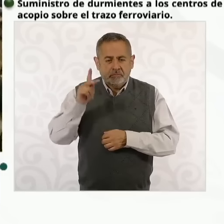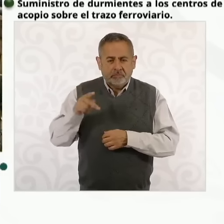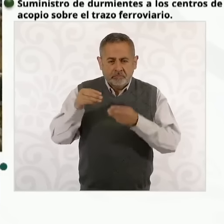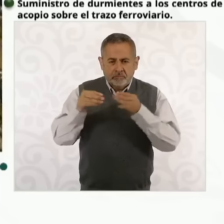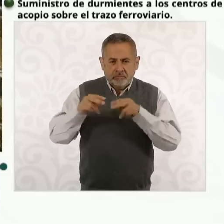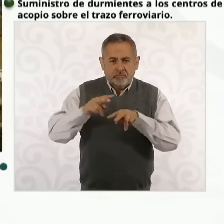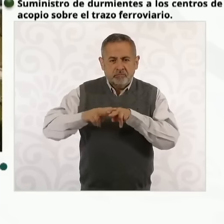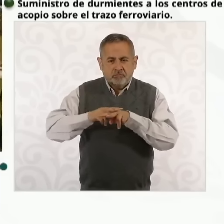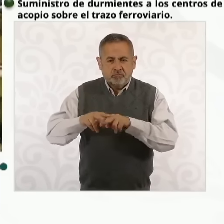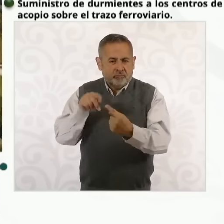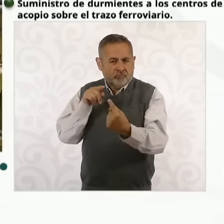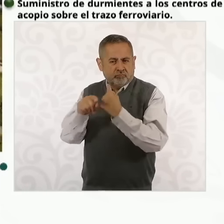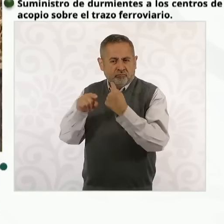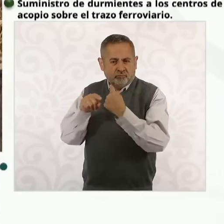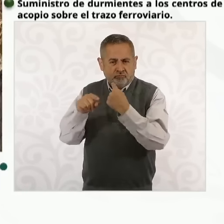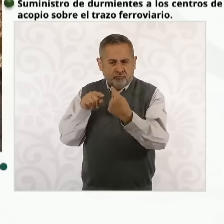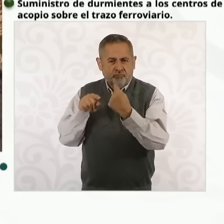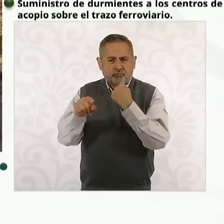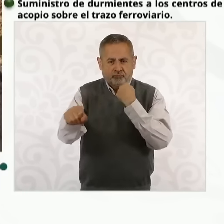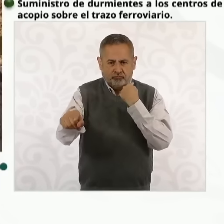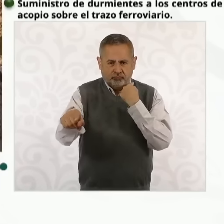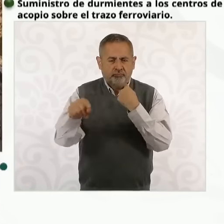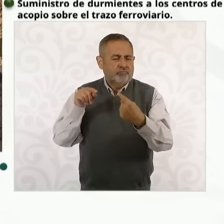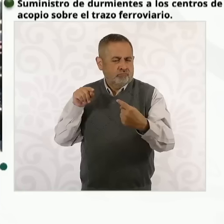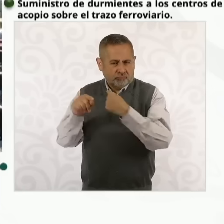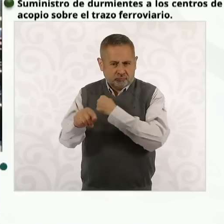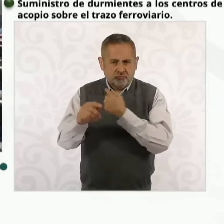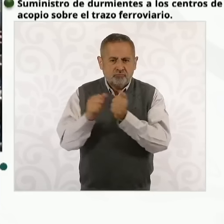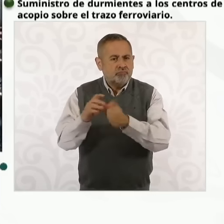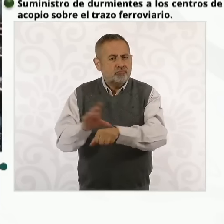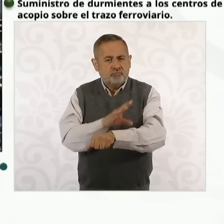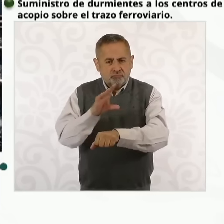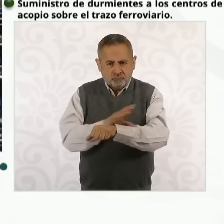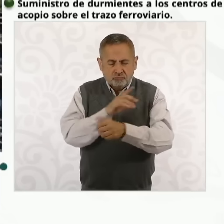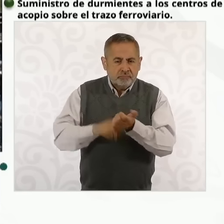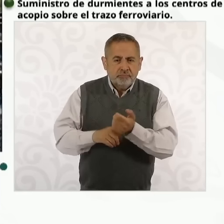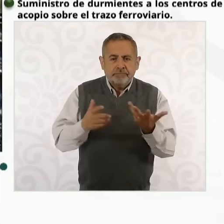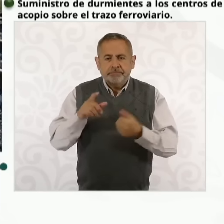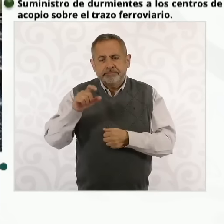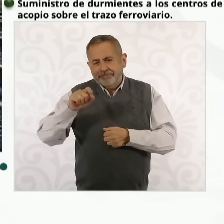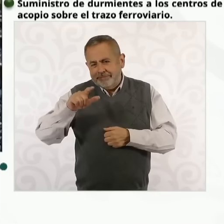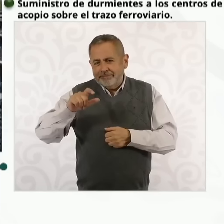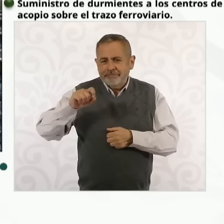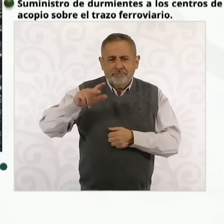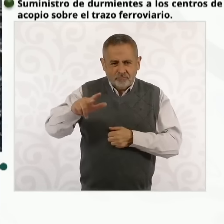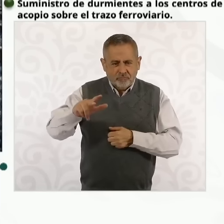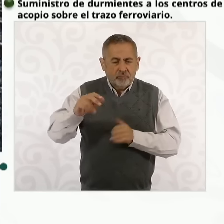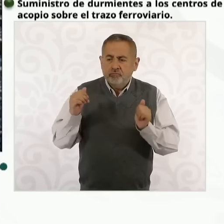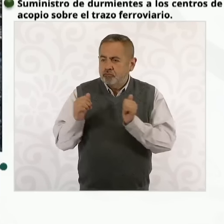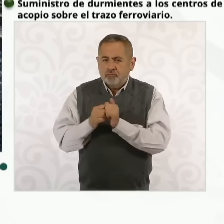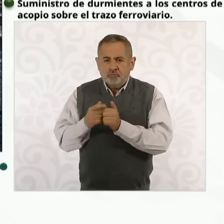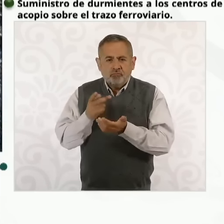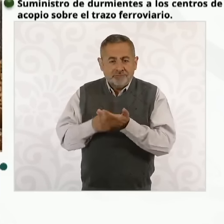doble electrificada. de estos 57 km, 27 28 km, vamos a ir en convivencia con la vía de carga, no